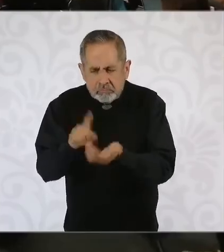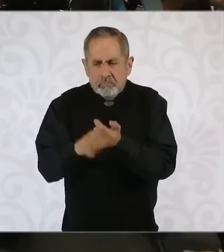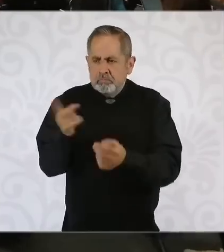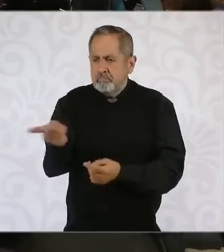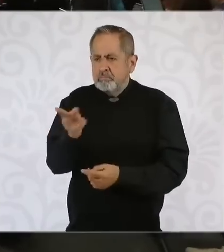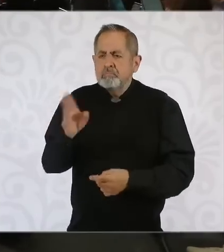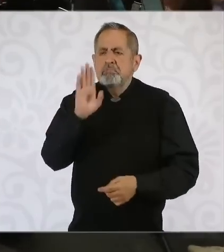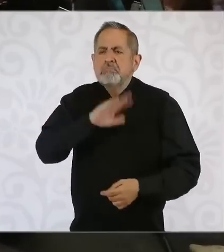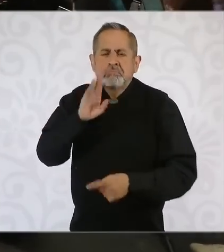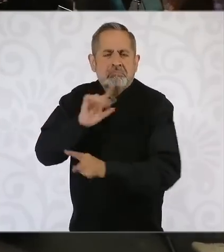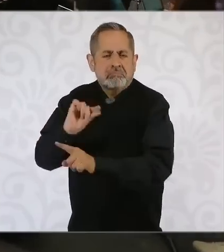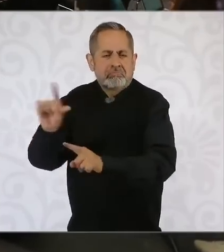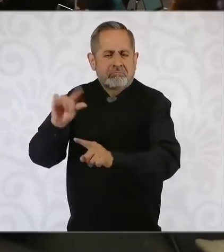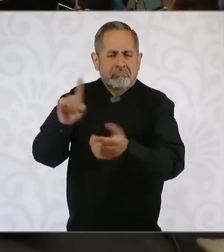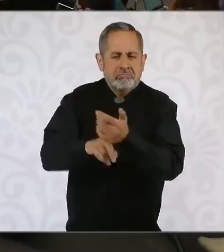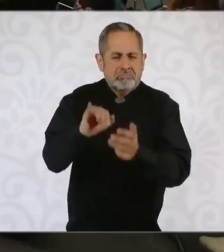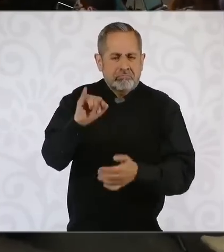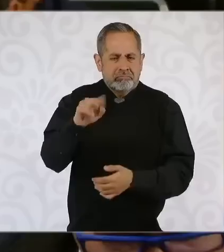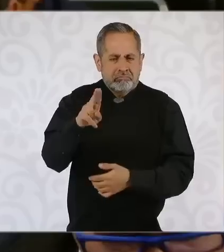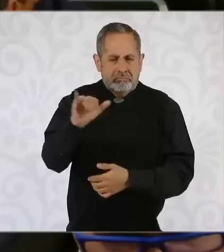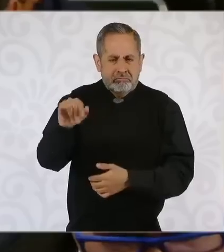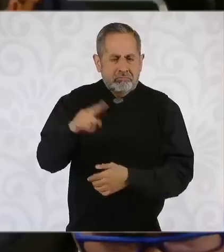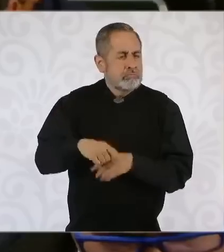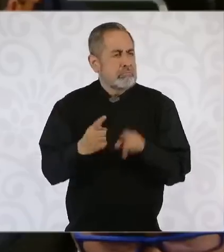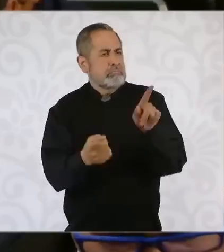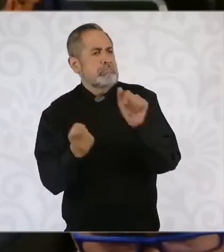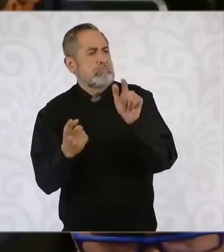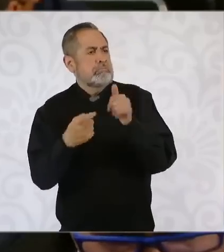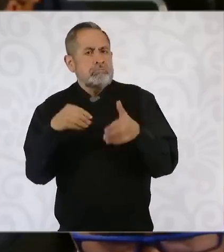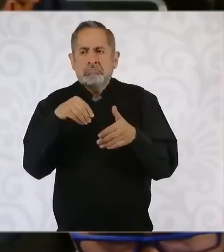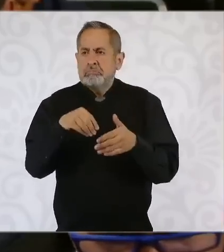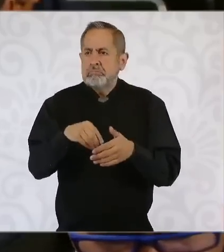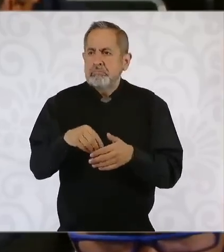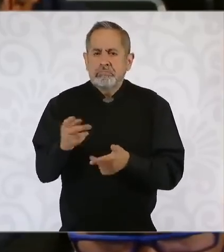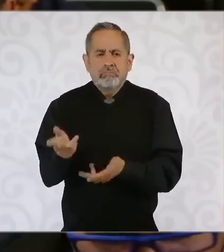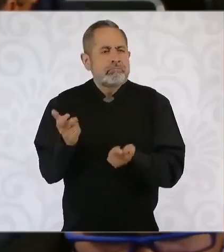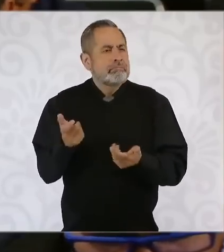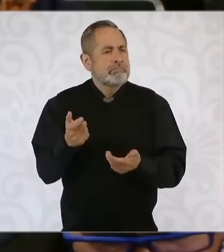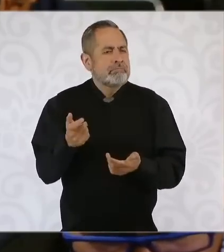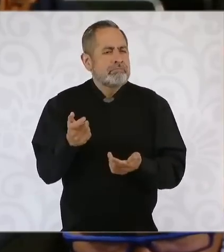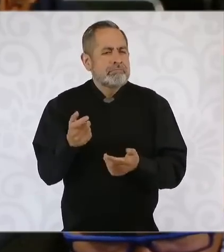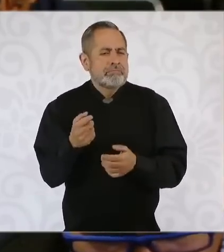funcionarios de linay que andaban cobrando que presuntamente andaban cobrando no se sabe todavía